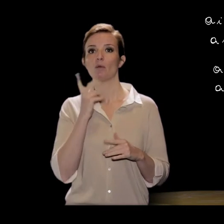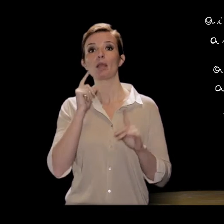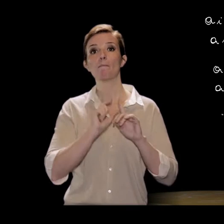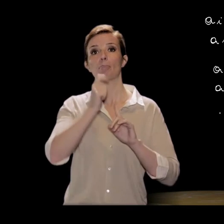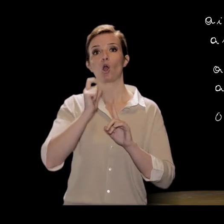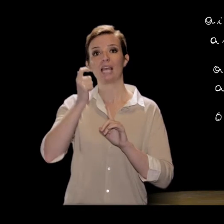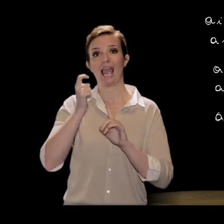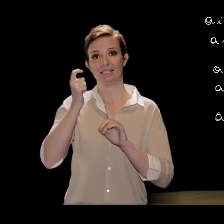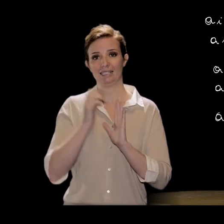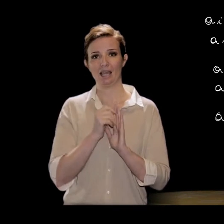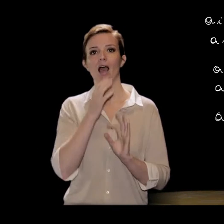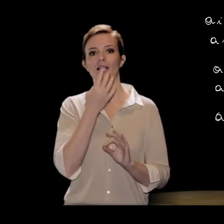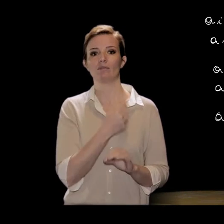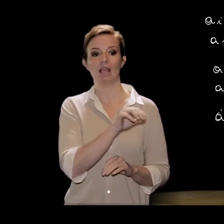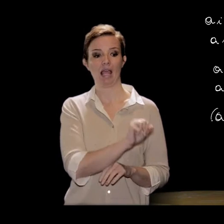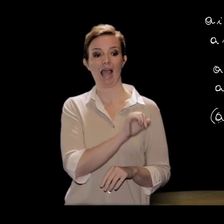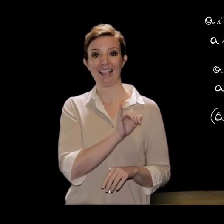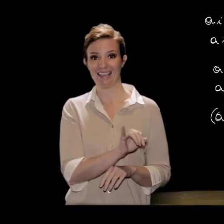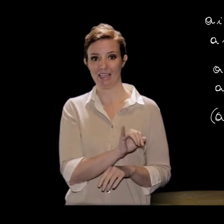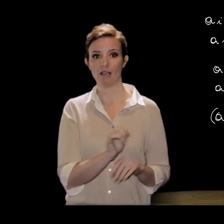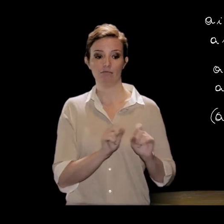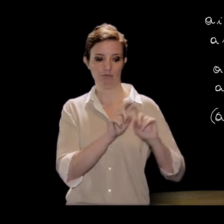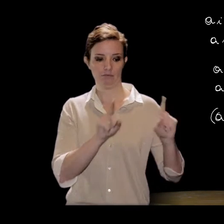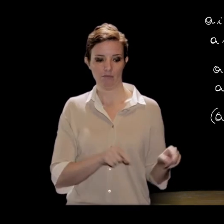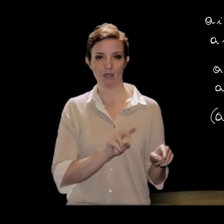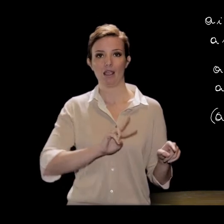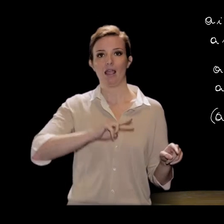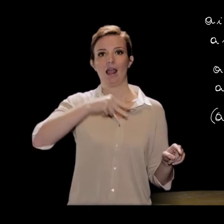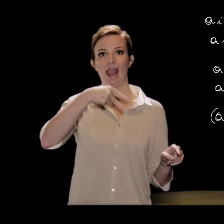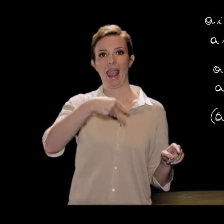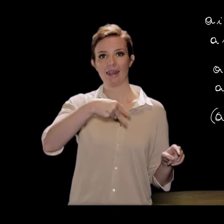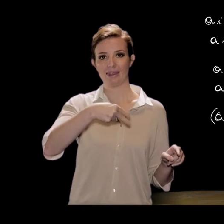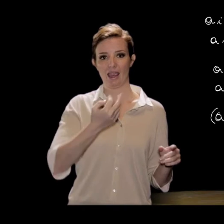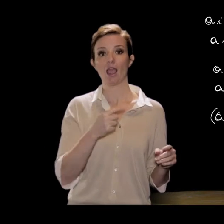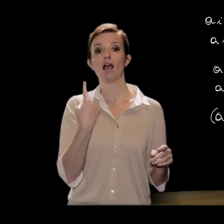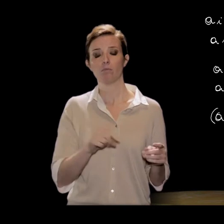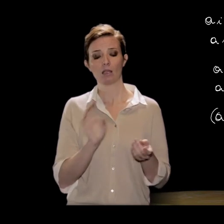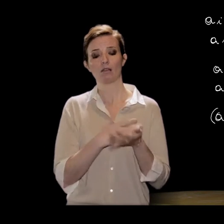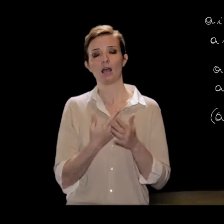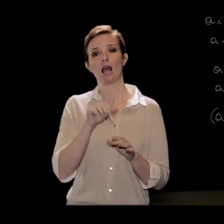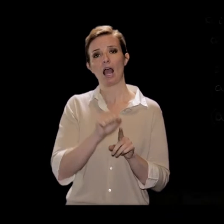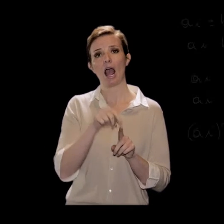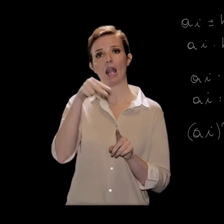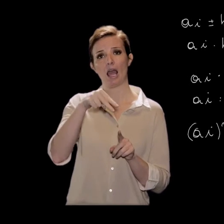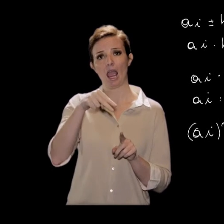Abbiamo (ai)ⁿ, che sarà uguale ad a alla n per iⁿ,